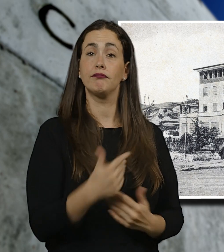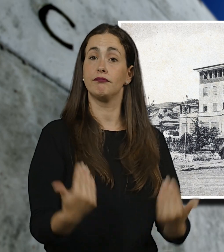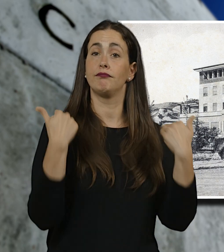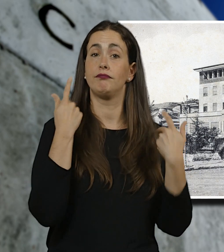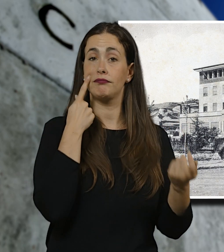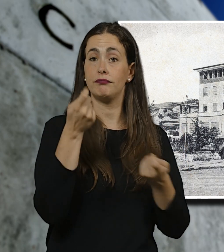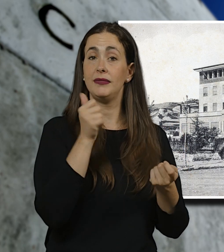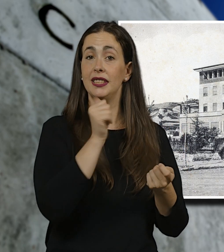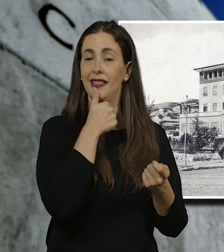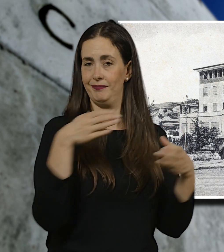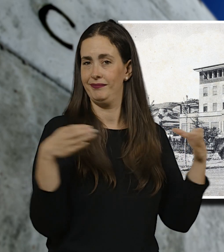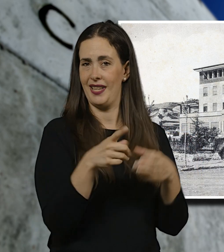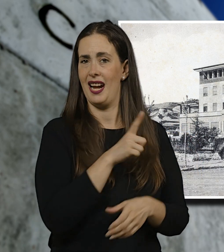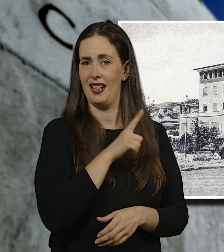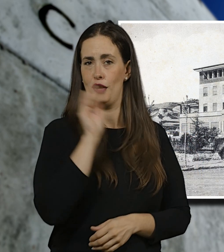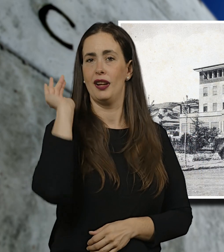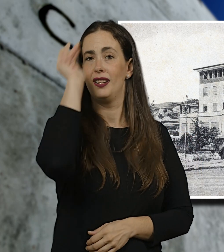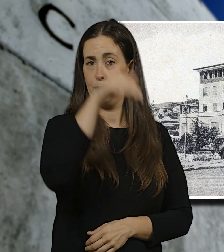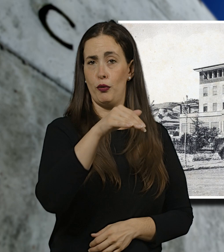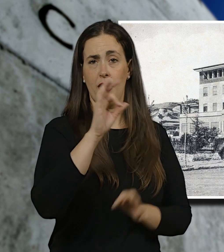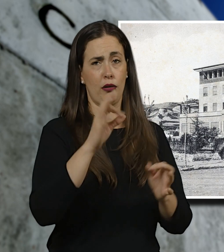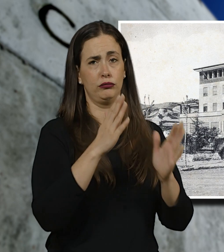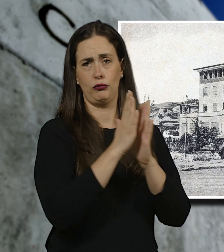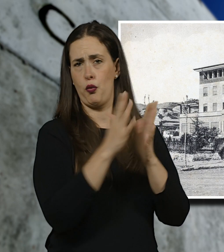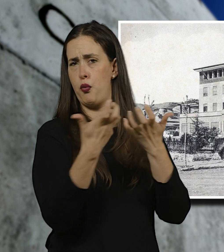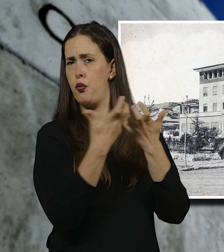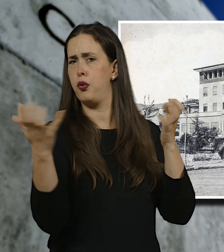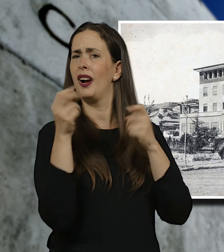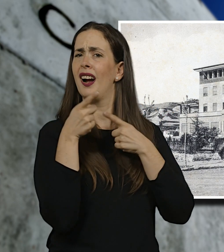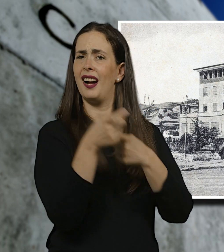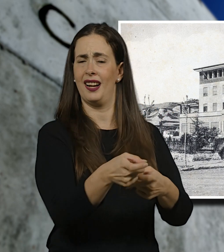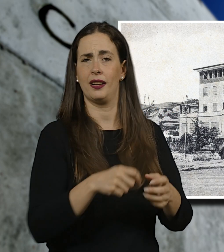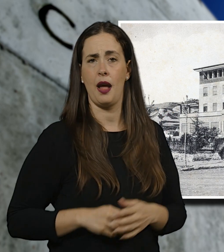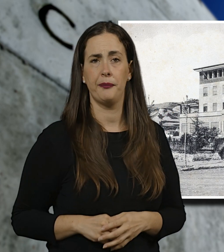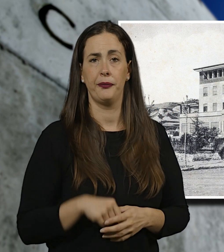Va estar a mans de l’exèrcit republicà tota la guerra.